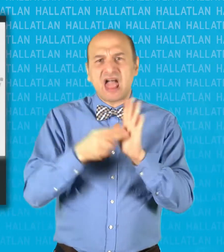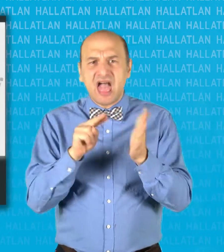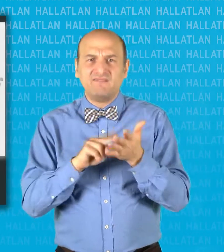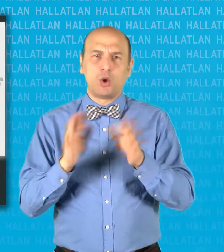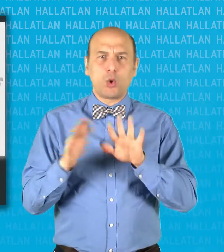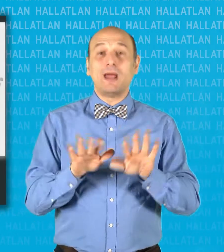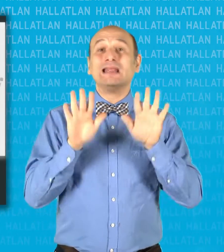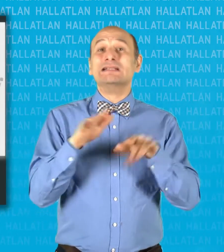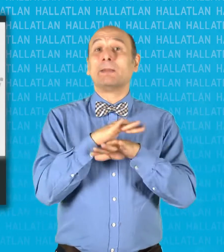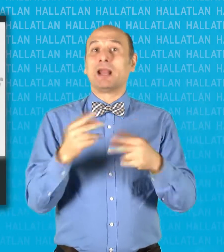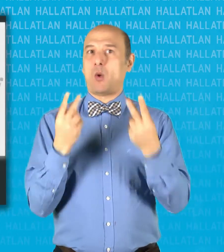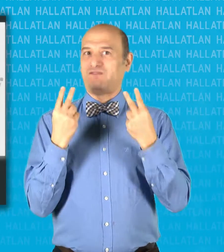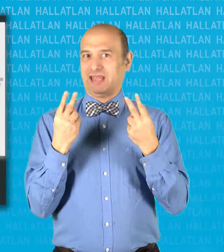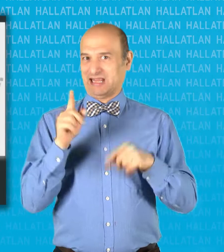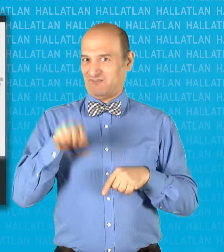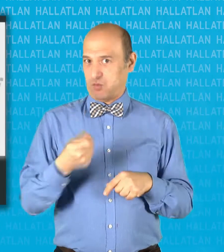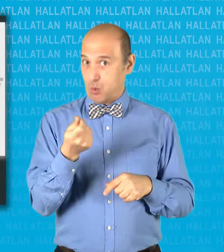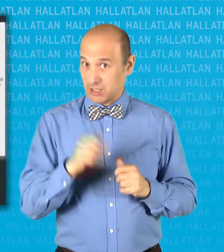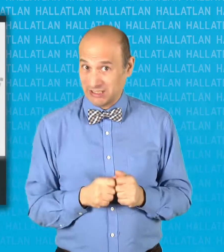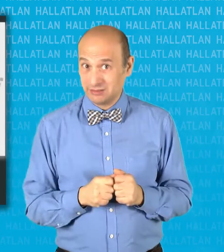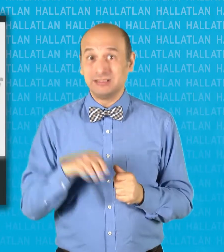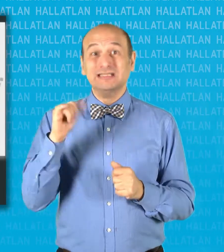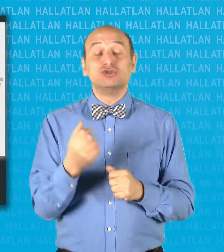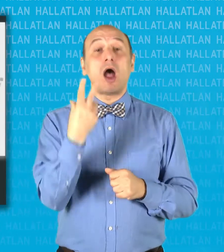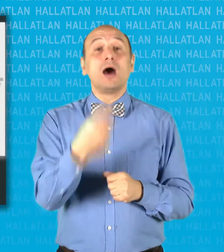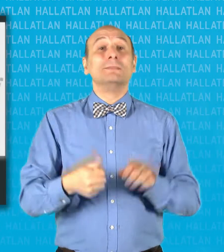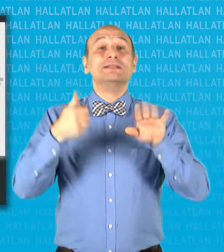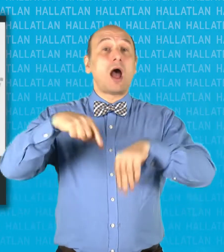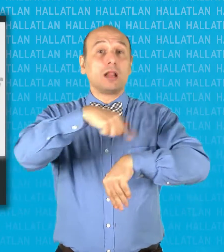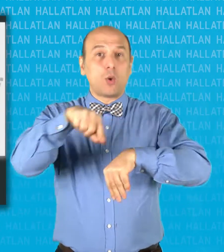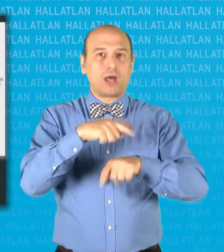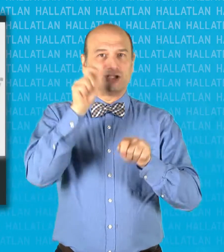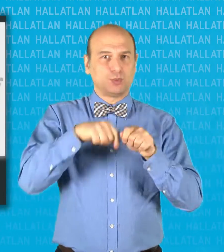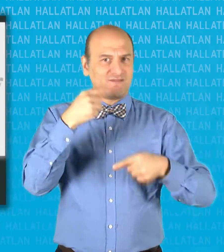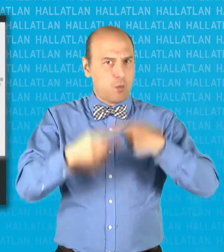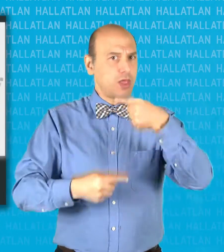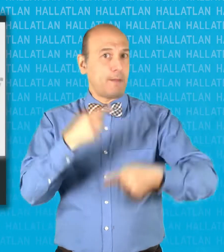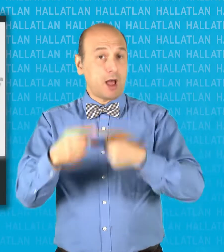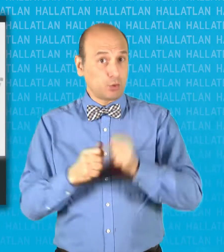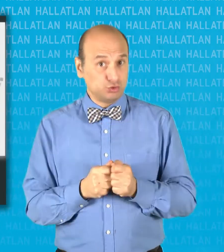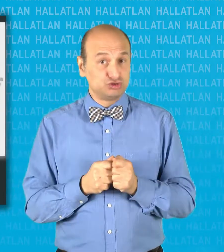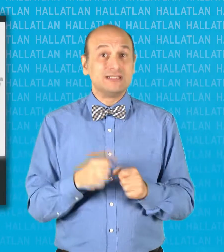Az operáció előreláthatólag 10 millió forintba fog kerülni és harminchat órás lesz.